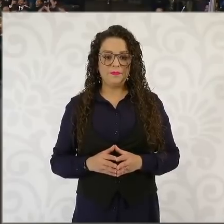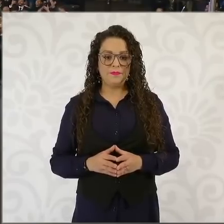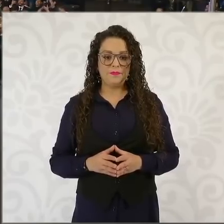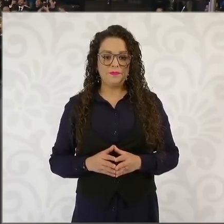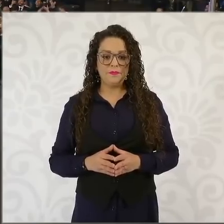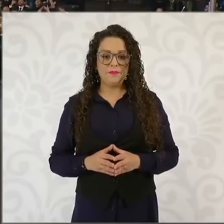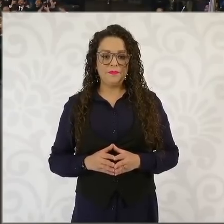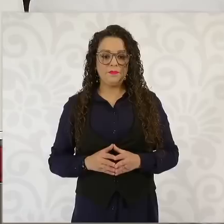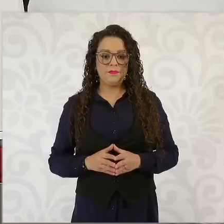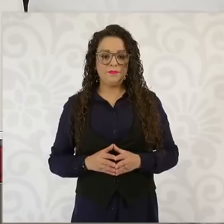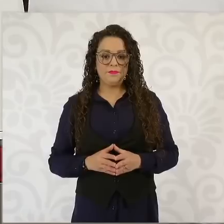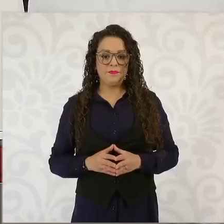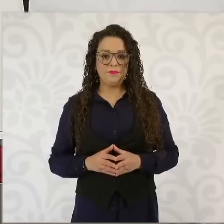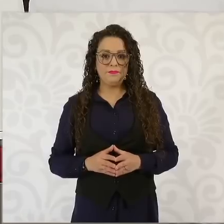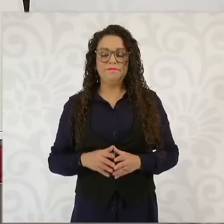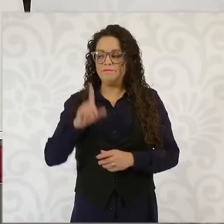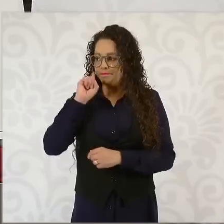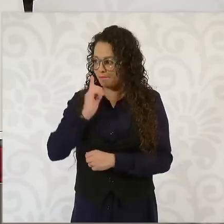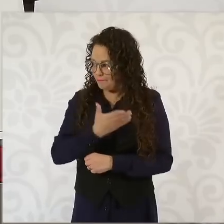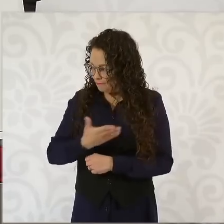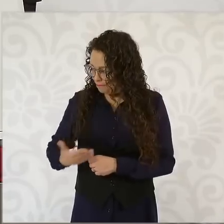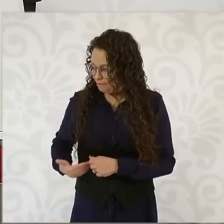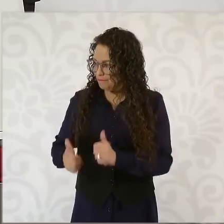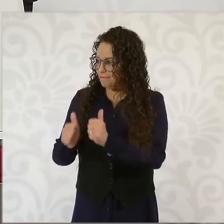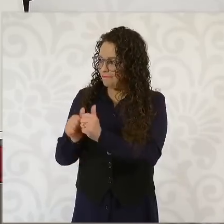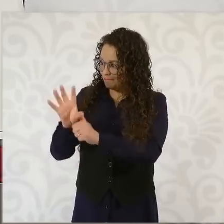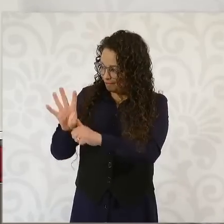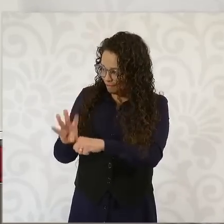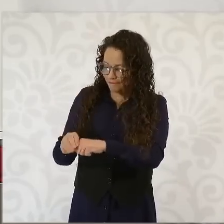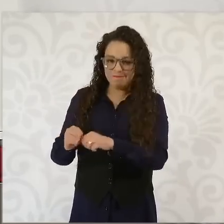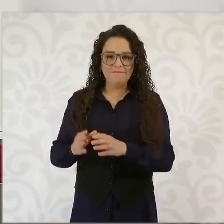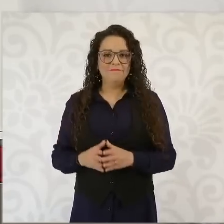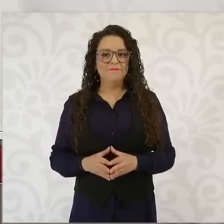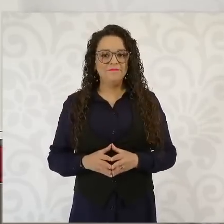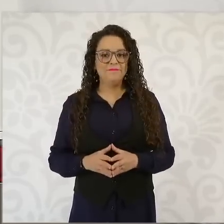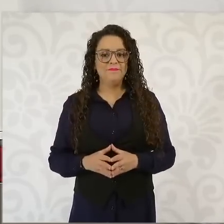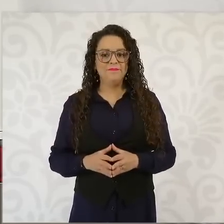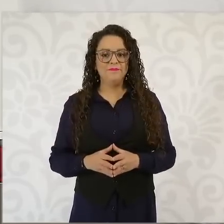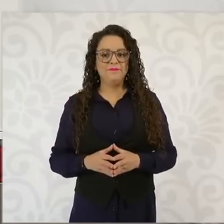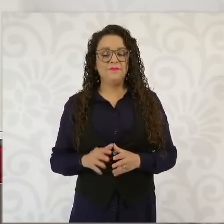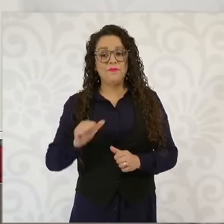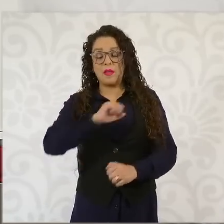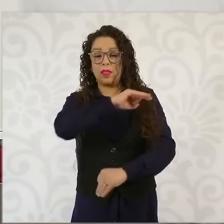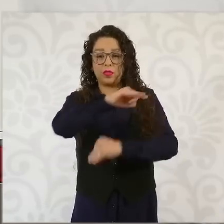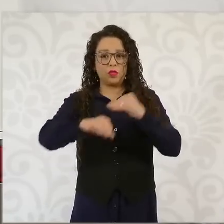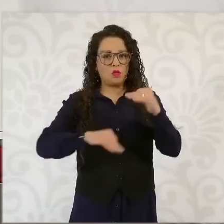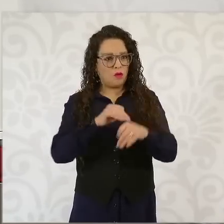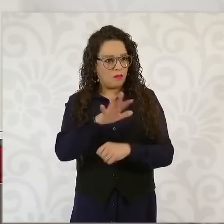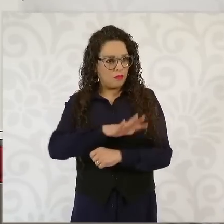con su permiso presa muy amable gracias Muy buenos días a todos es un placer estar con